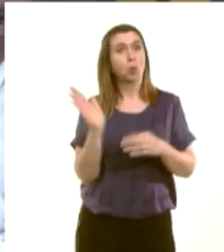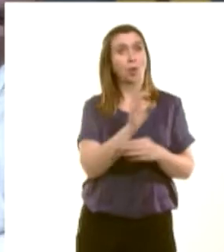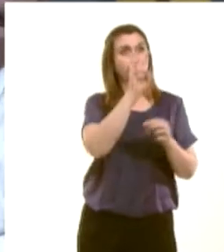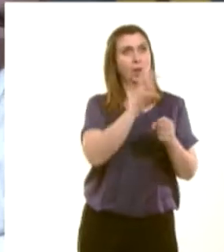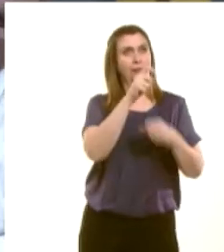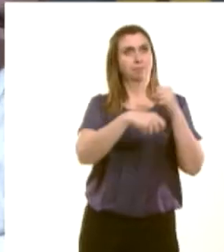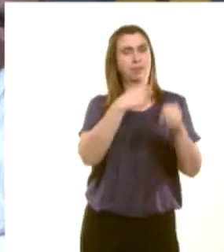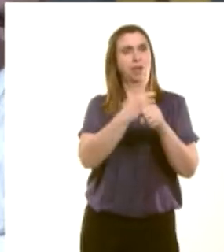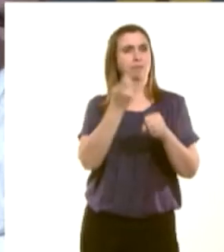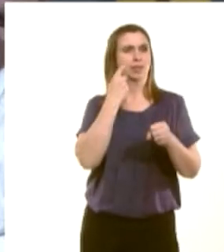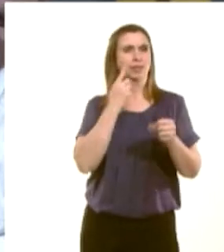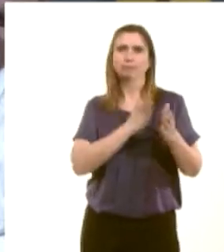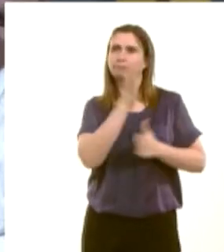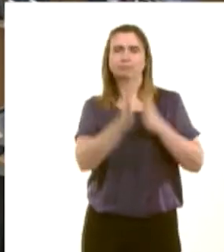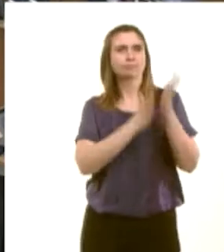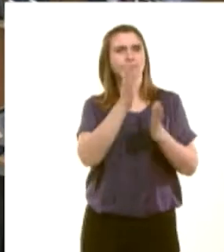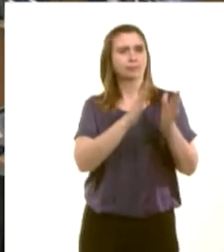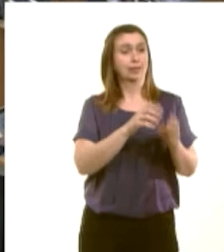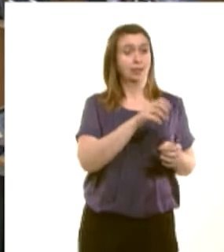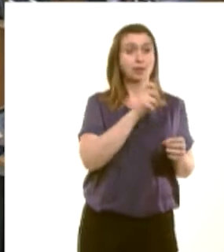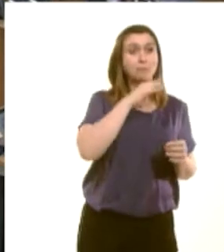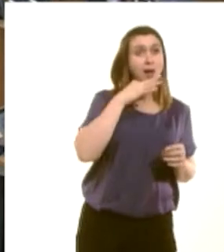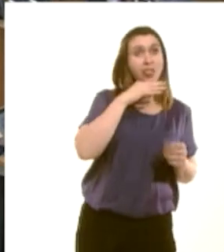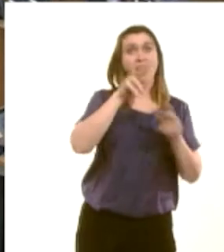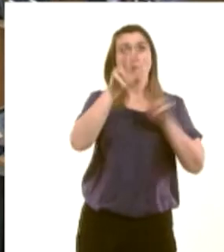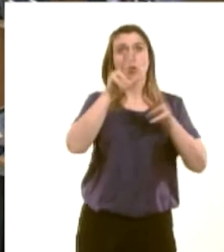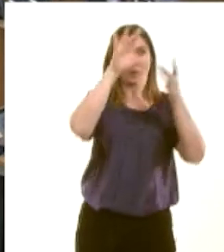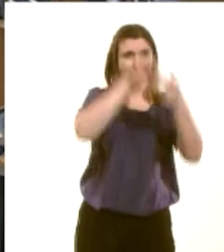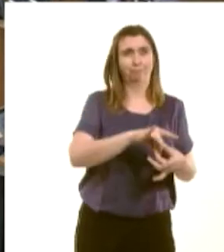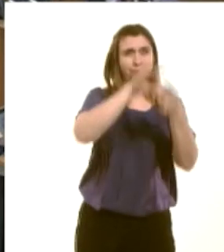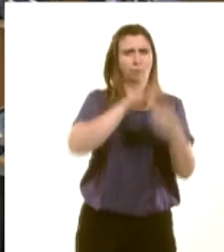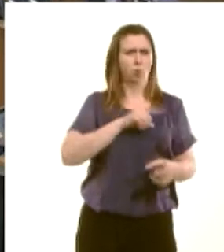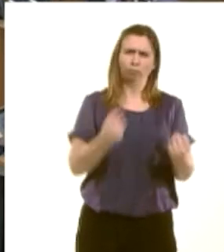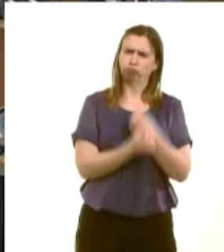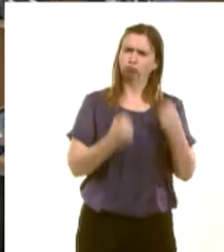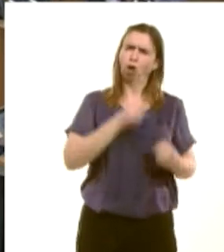Aberystwyth, lle maeír iaith yn gryf ac yn dal i gael ei siarad. A oes modd, felly, iír